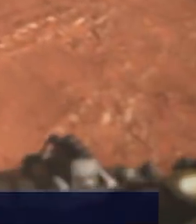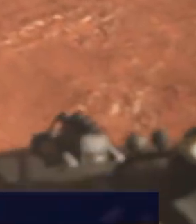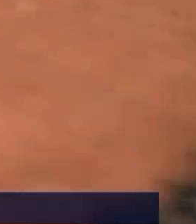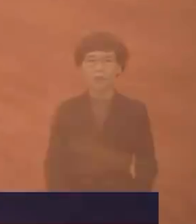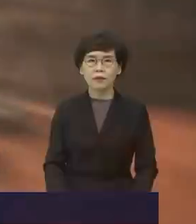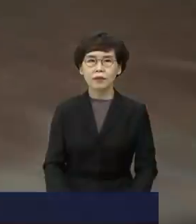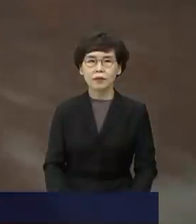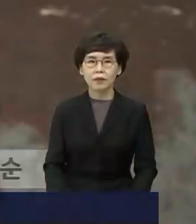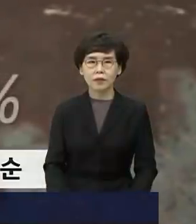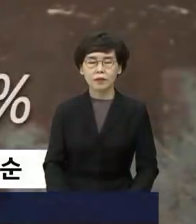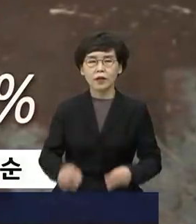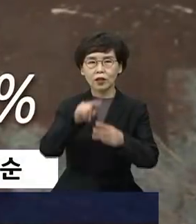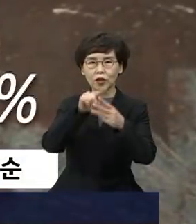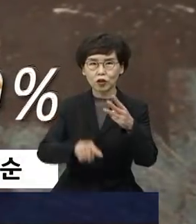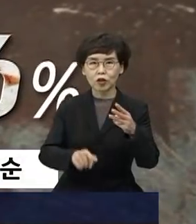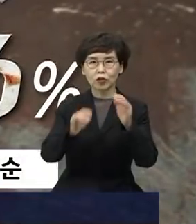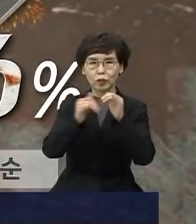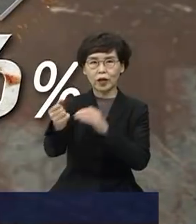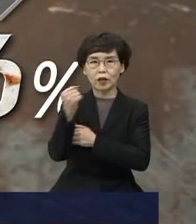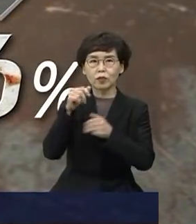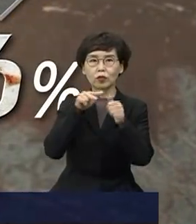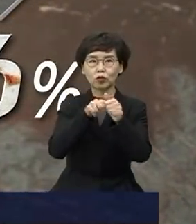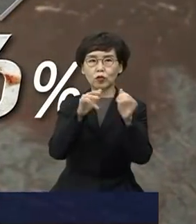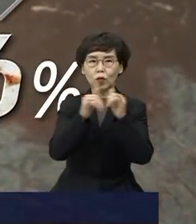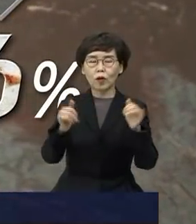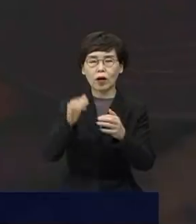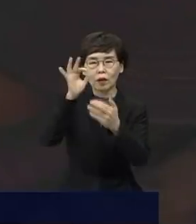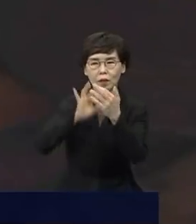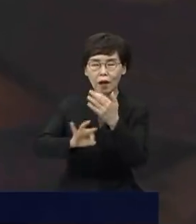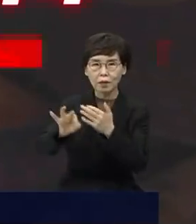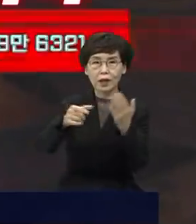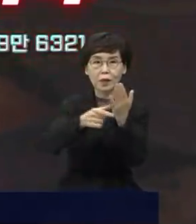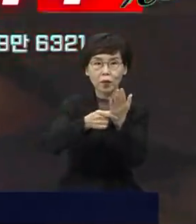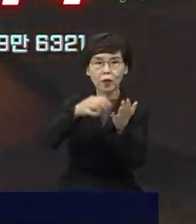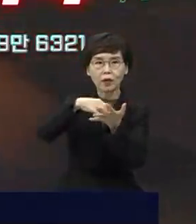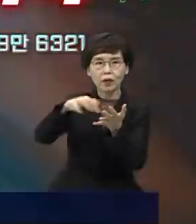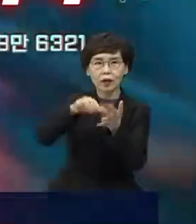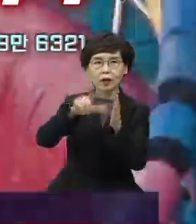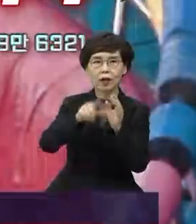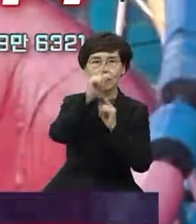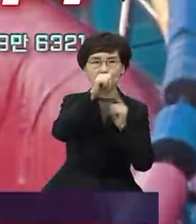(기자) 윤석열 국민의힘 후보가 밤새 이어진 개표에서 이재명 민주당 후보에